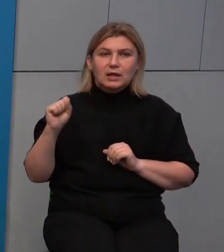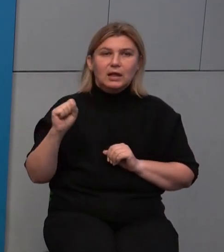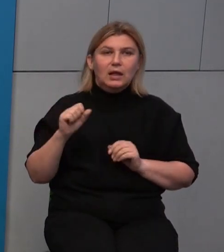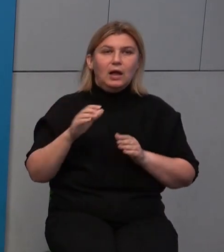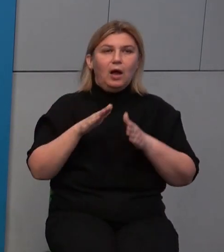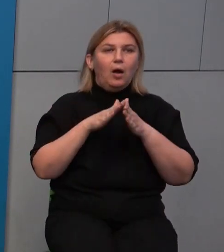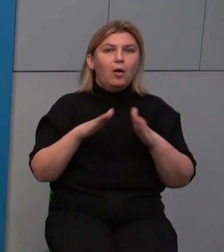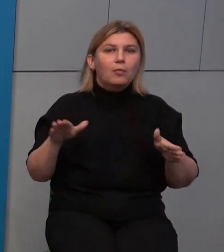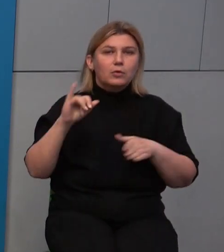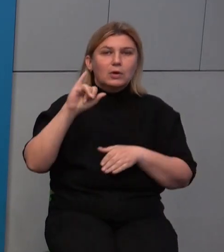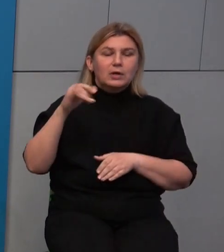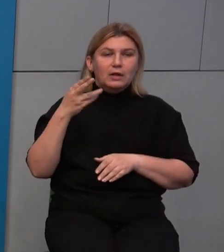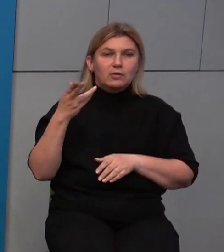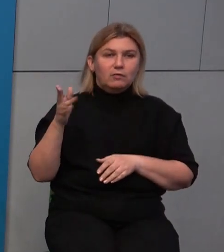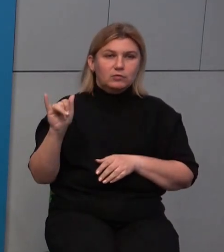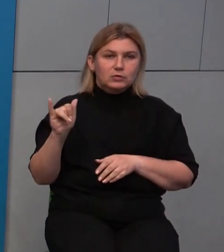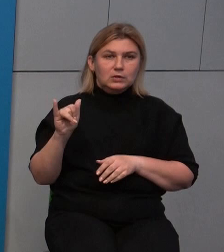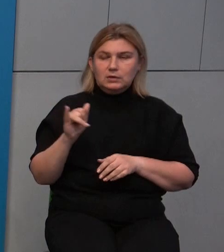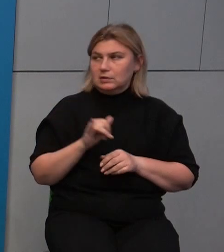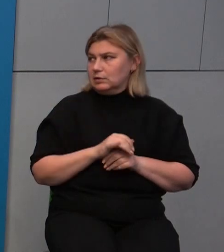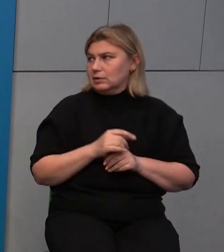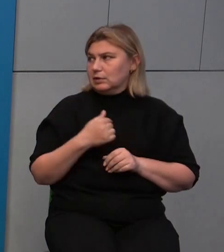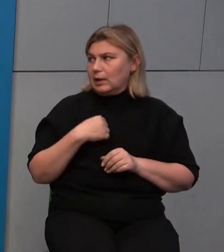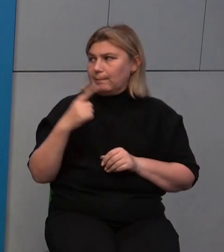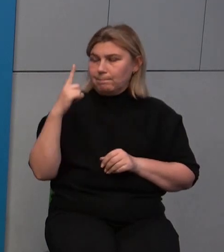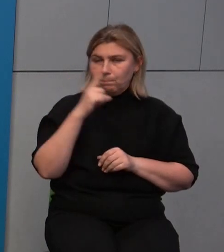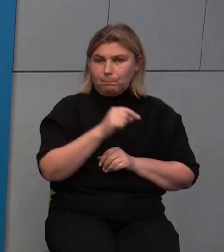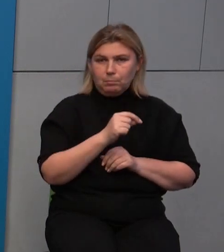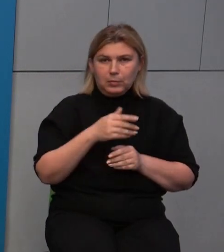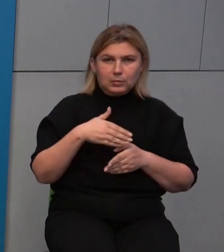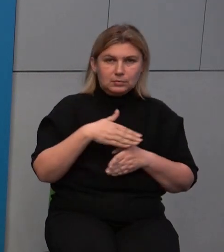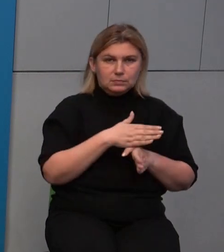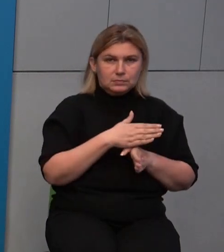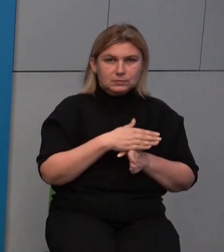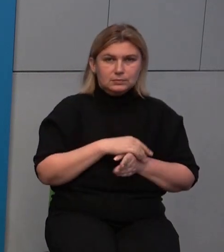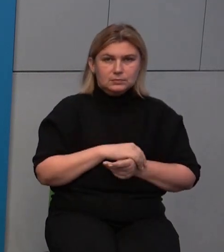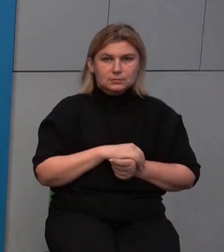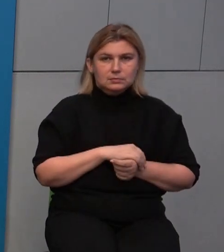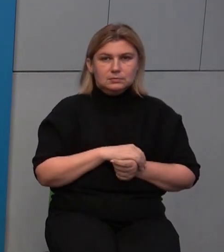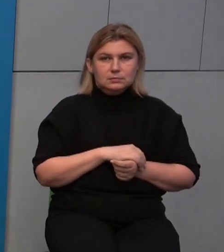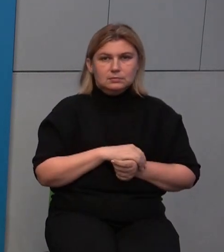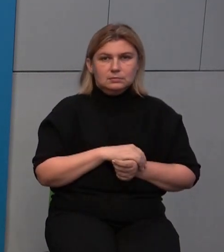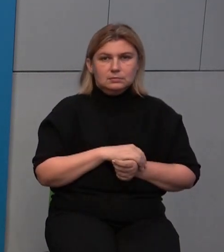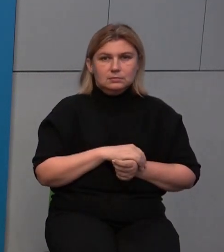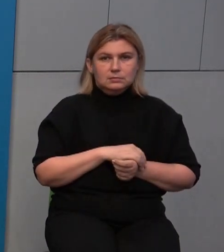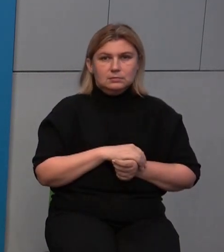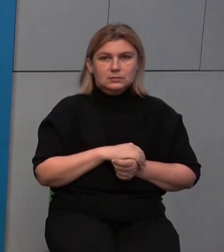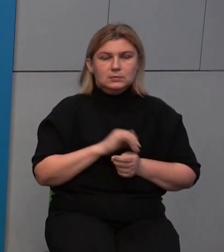i tak dalej, i że tam to będzie. Więc ja poszłam takim tropem i w IPN-ie muszą.